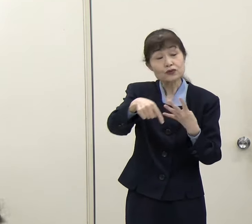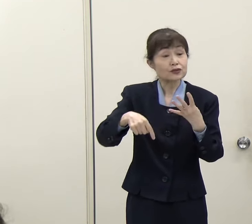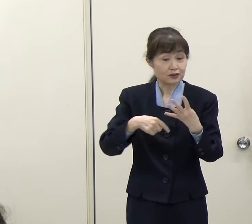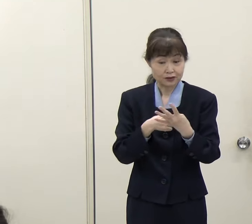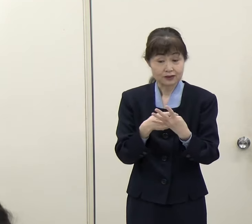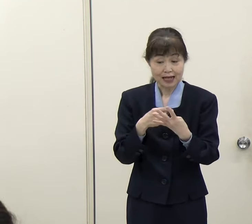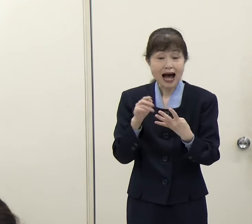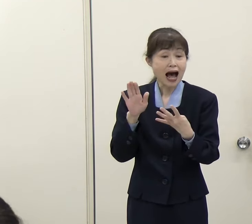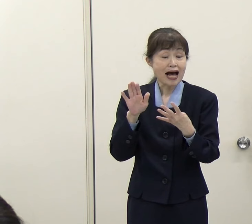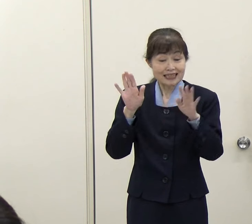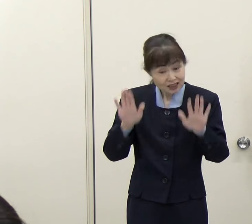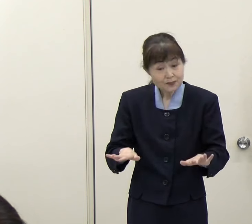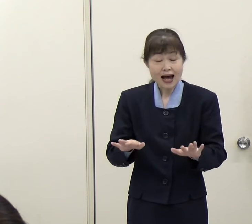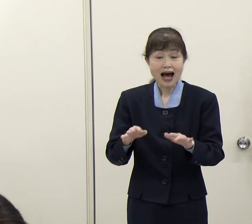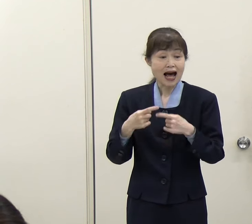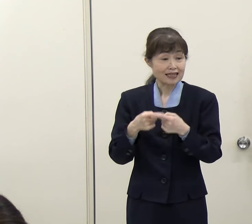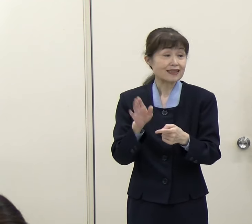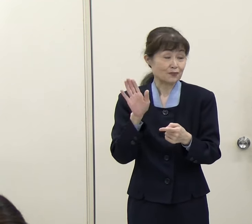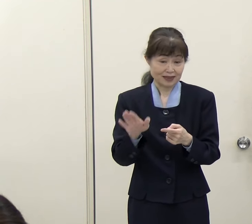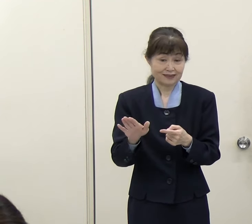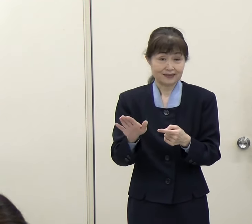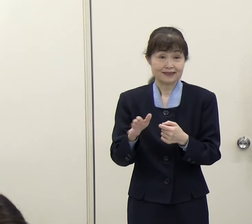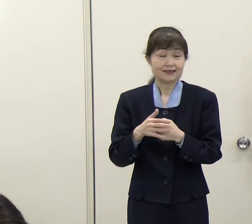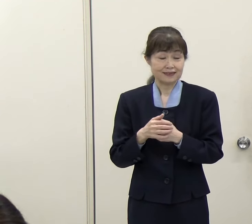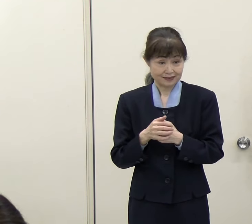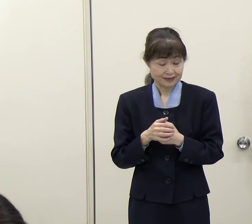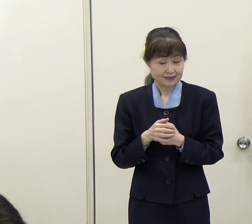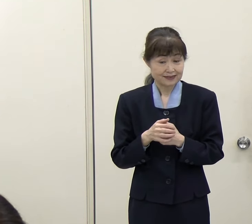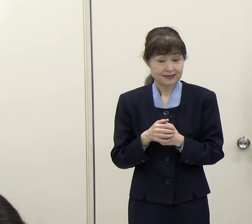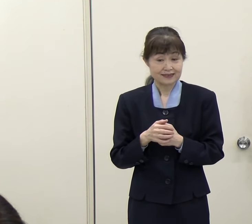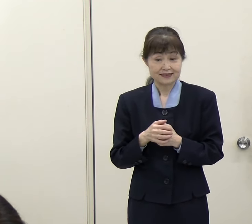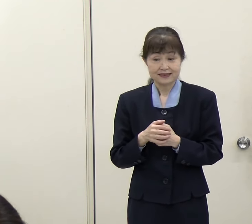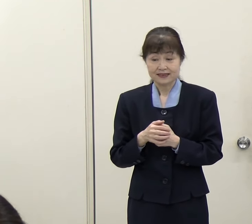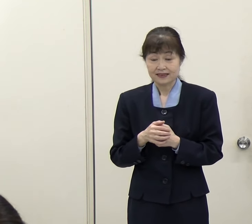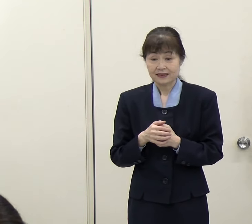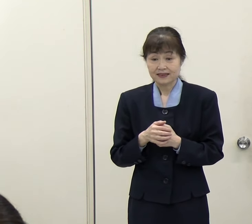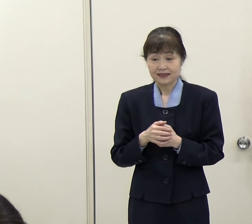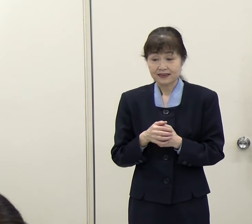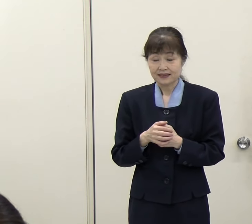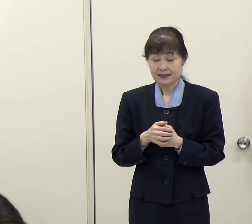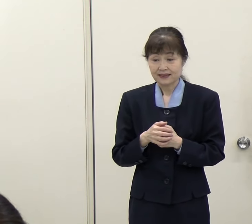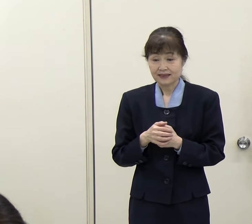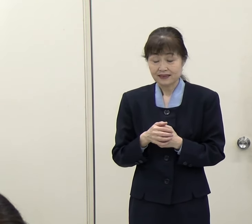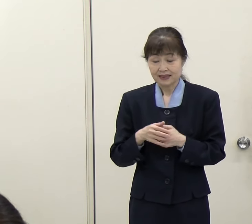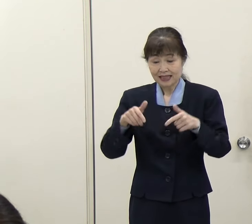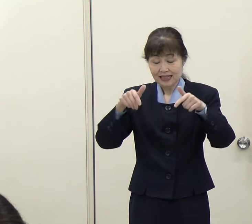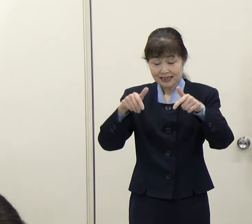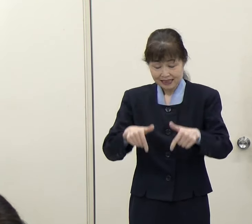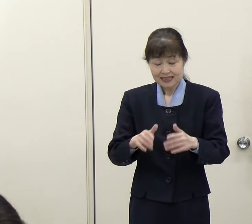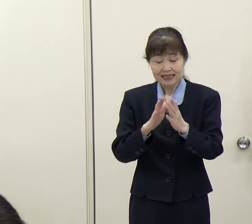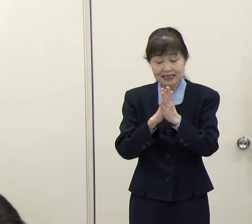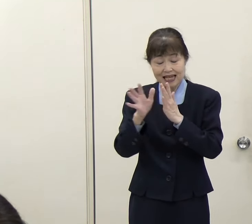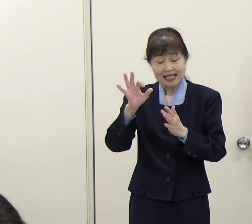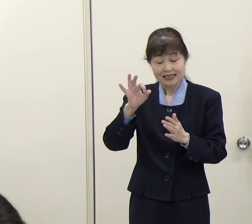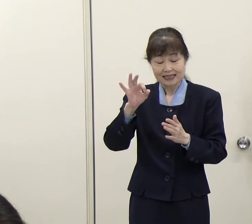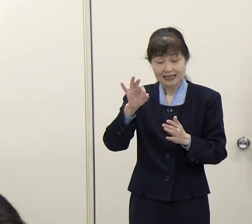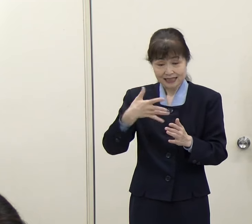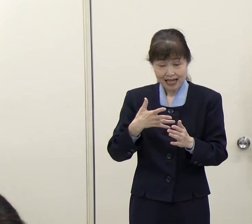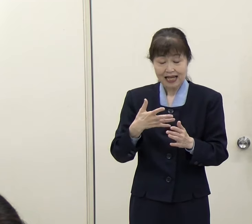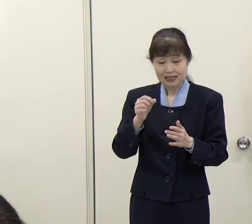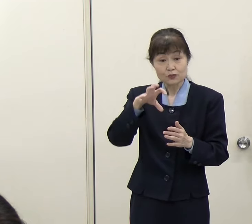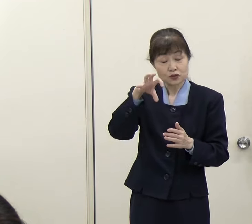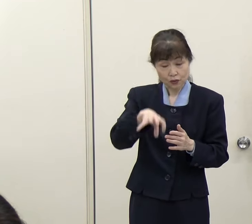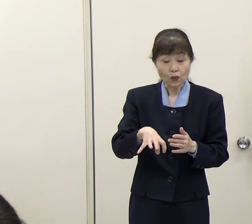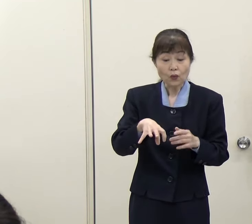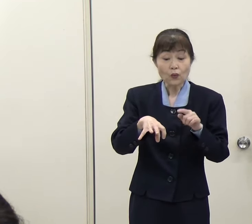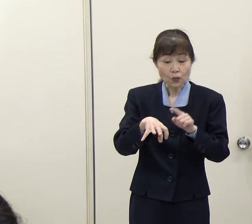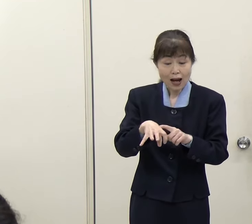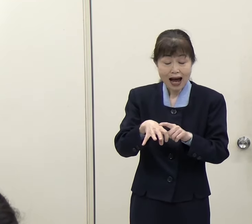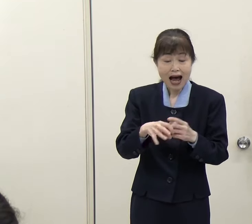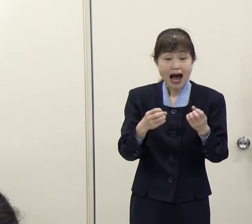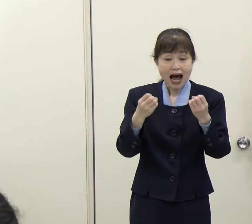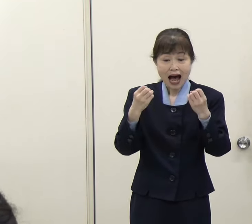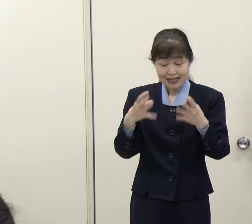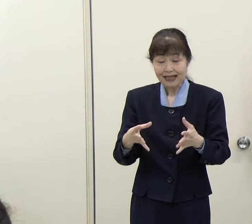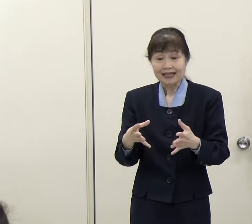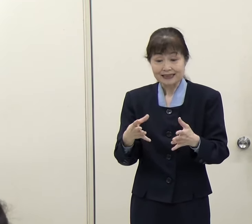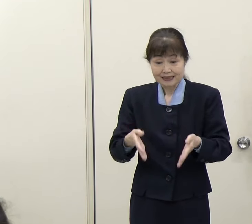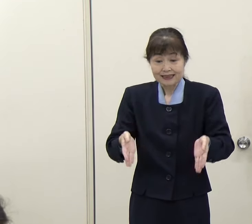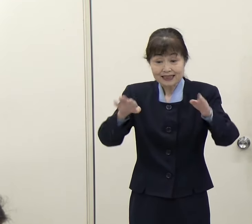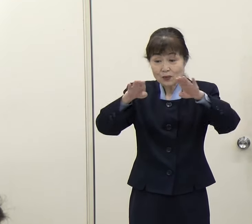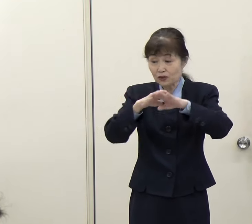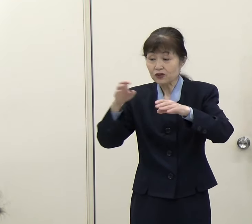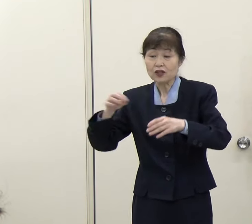なお、西県税事務所のみが新しい建物に残ることになります。